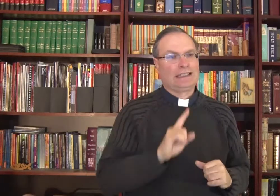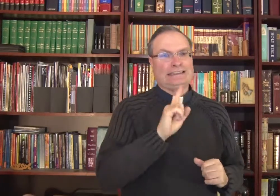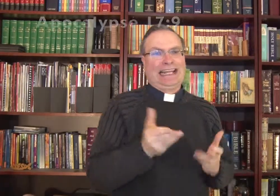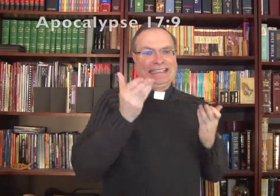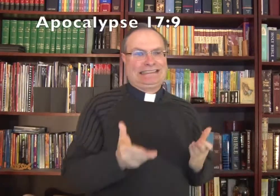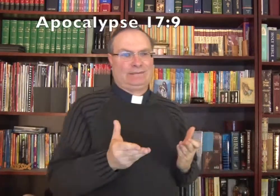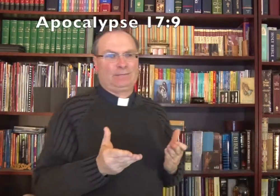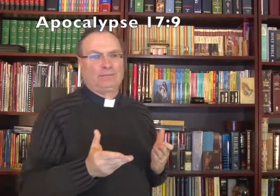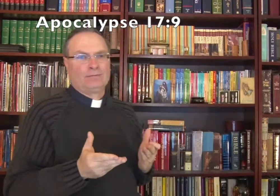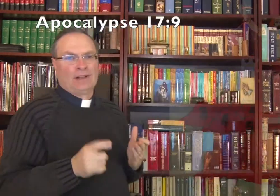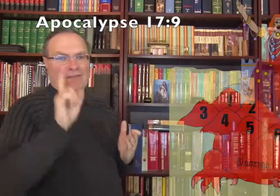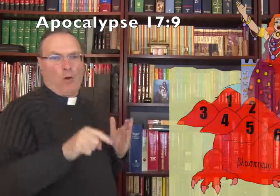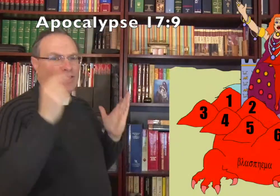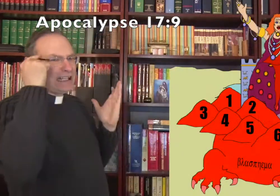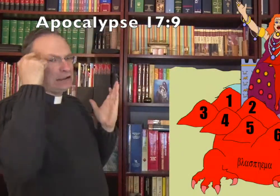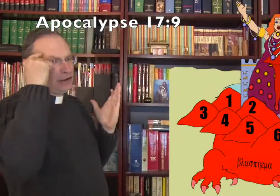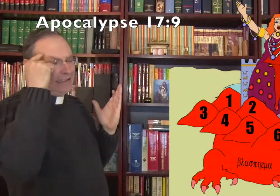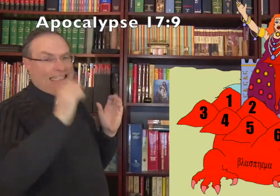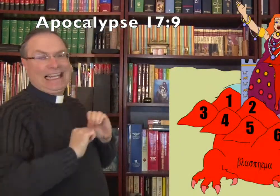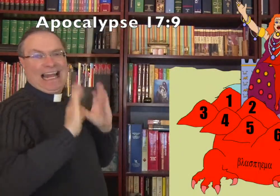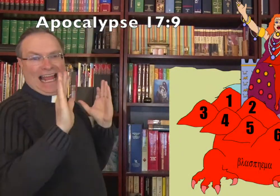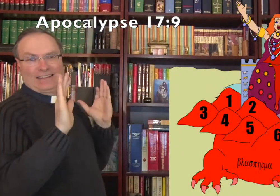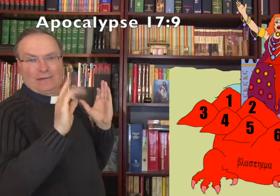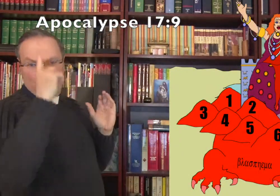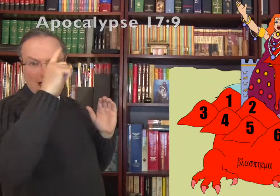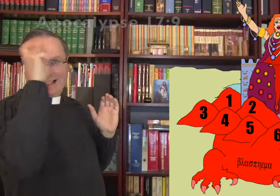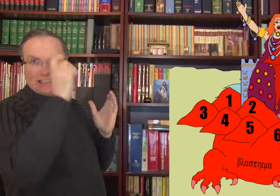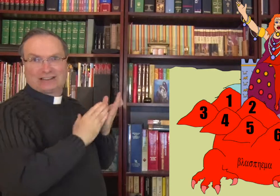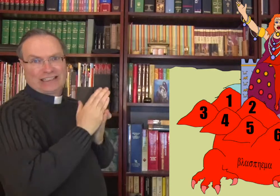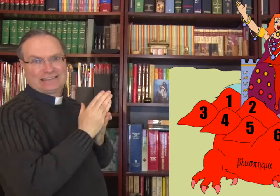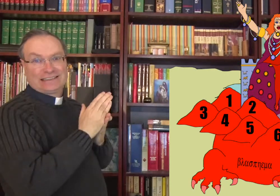«C'est ici qu'il faut une intelligence éclairée par la sagesse.